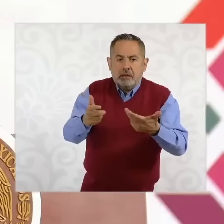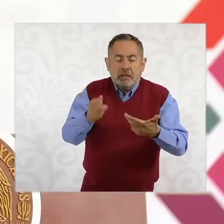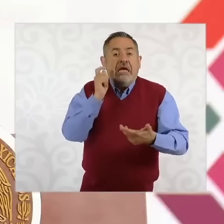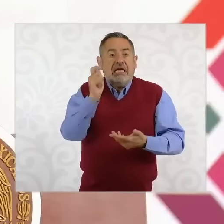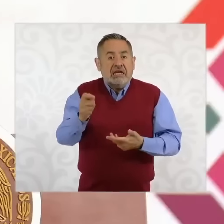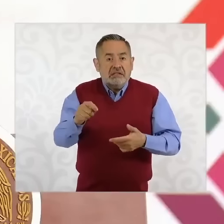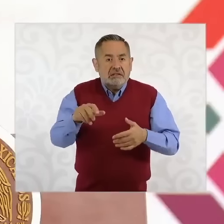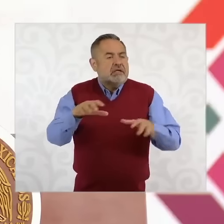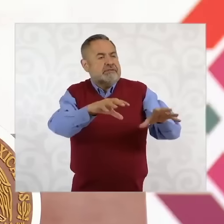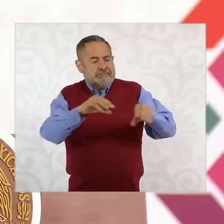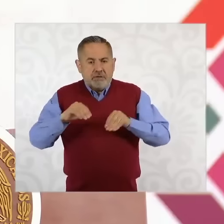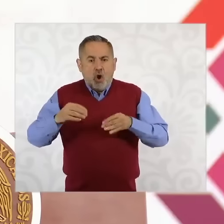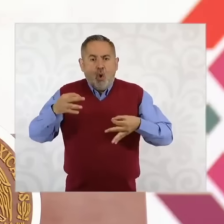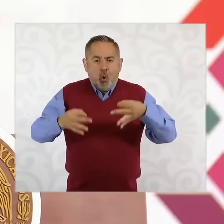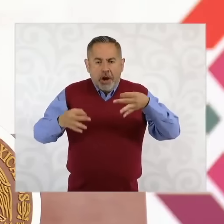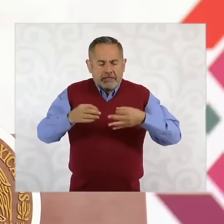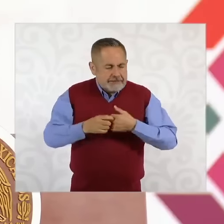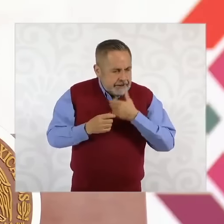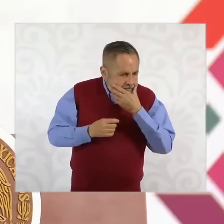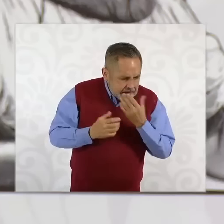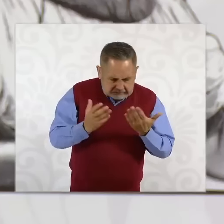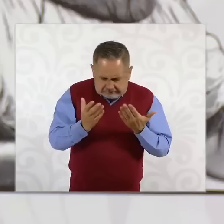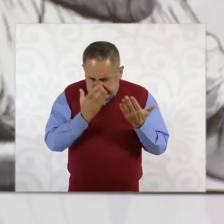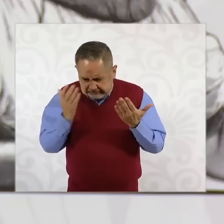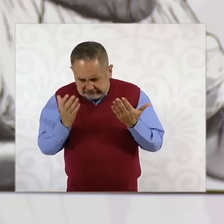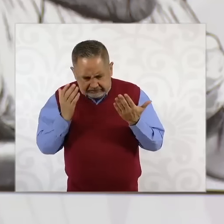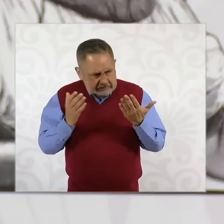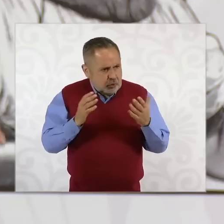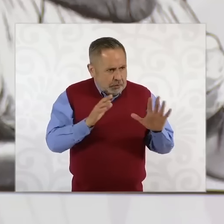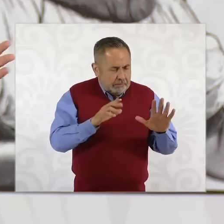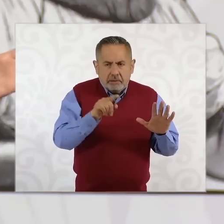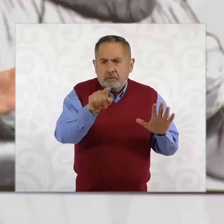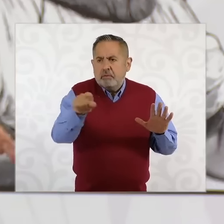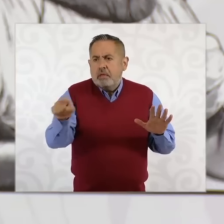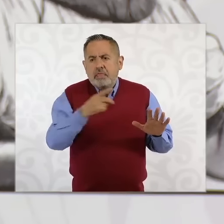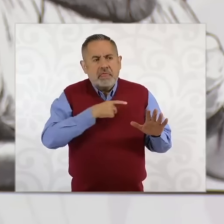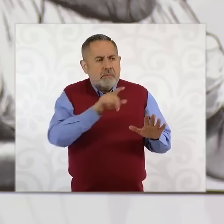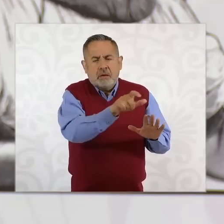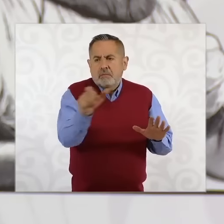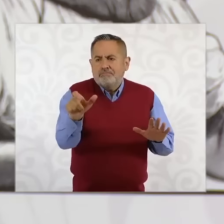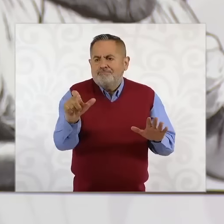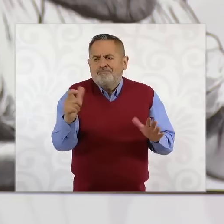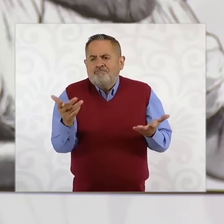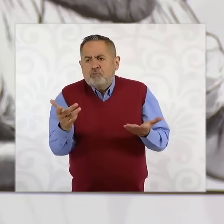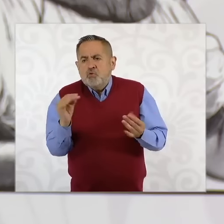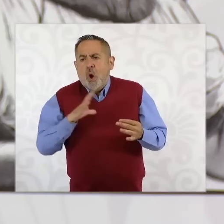y empieza un proceso, digamos, de negociación con sus acreedores, más o menos, para decirlo muy eh